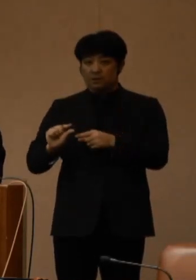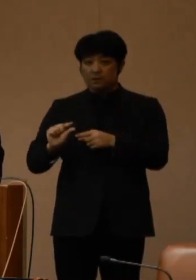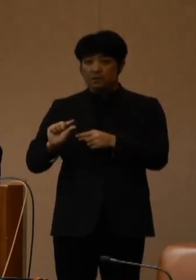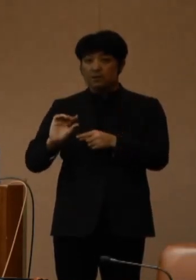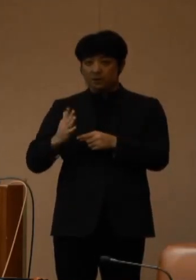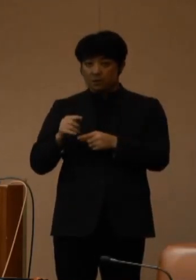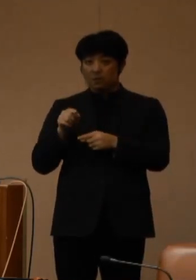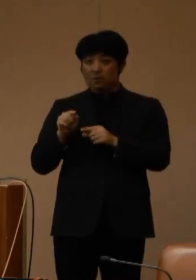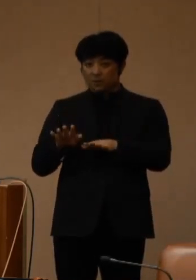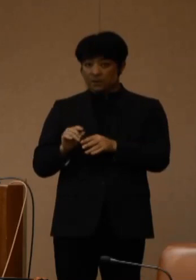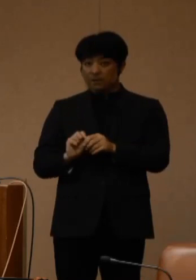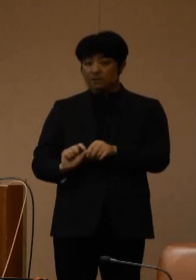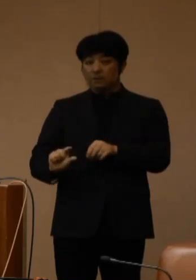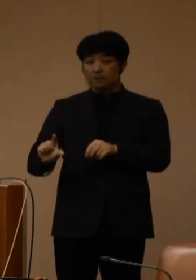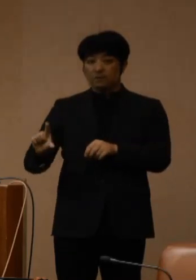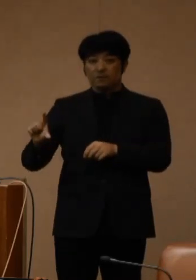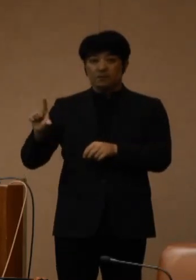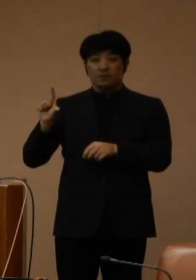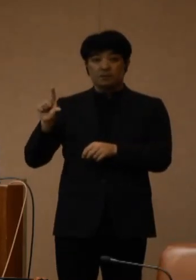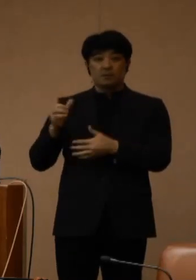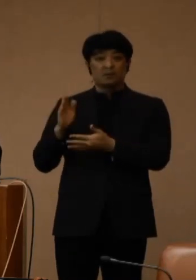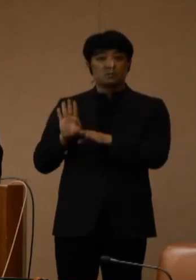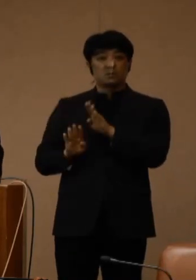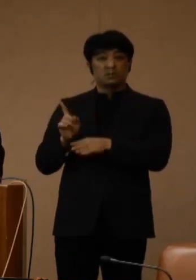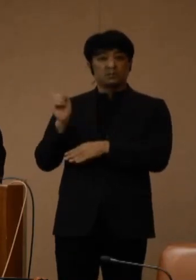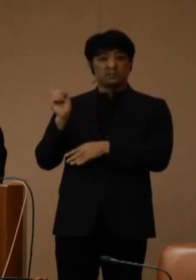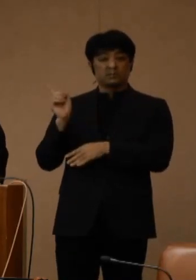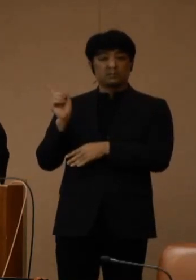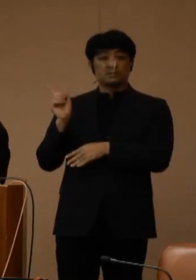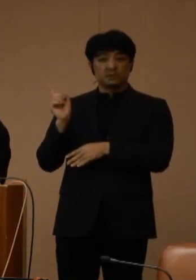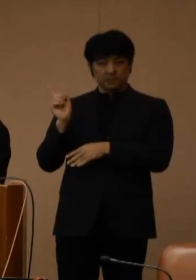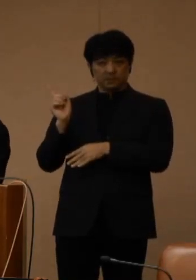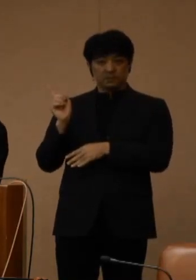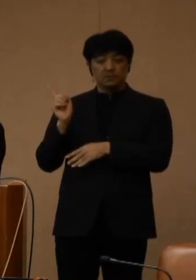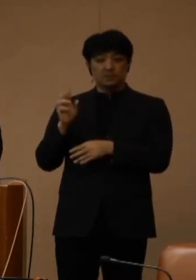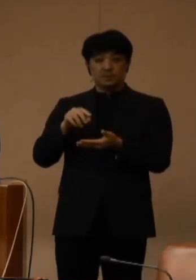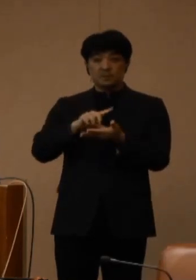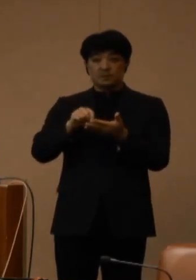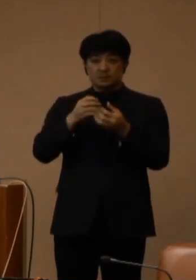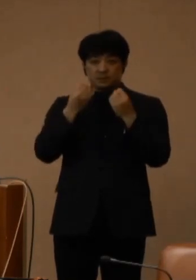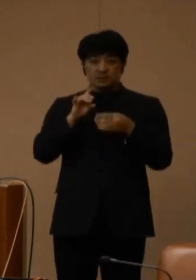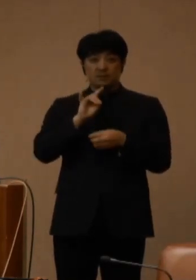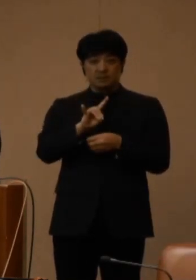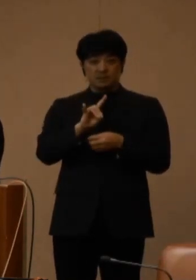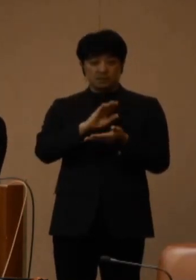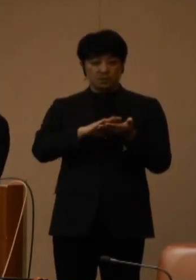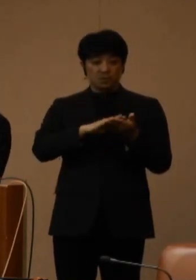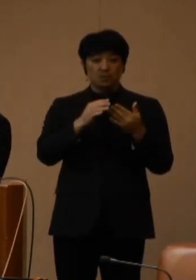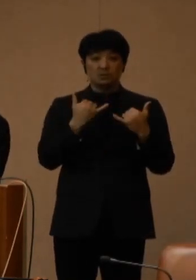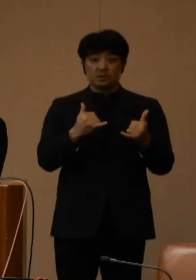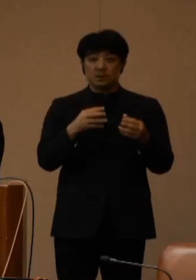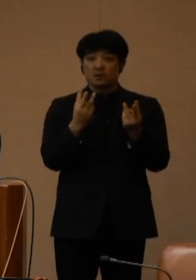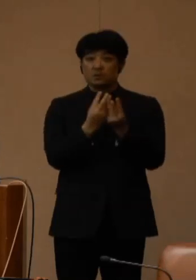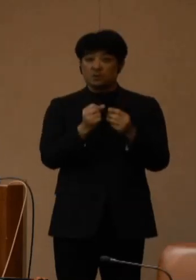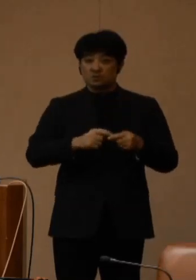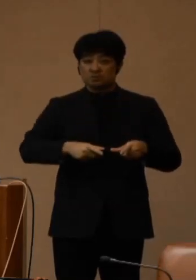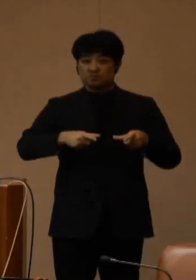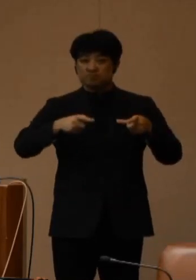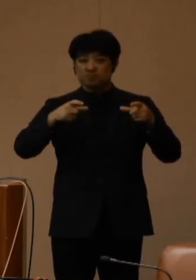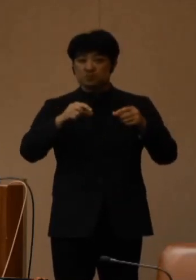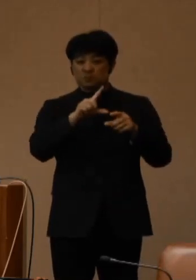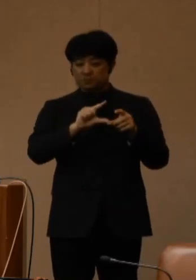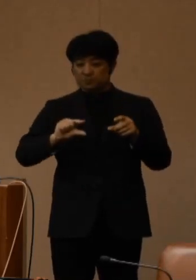これからも、新規感染者数と療養者数の数は増えていくという曲線になっています。